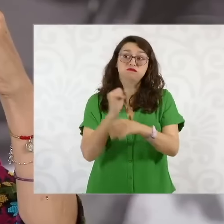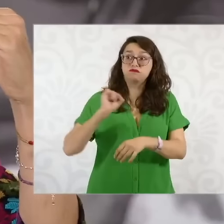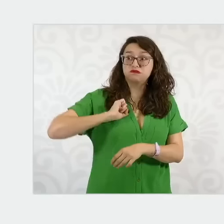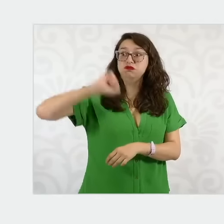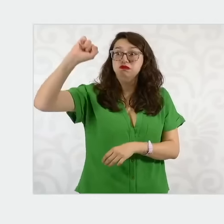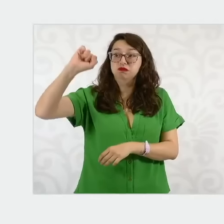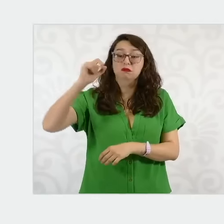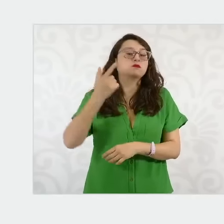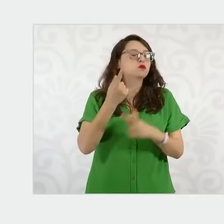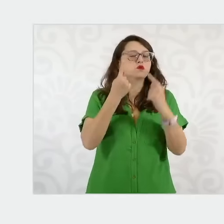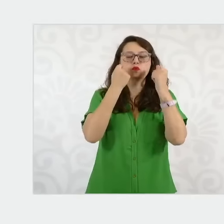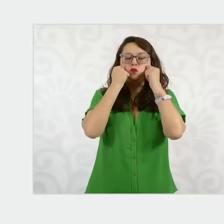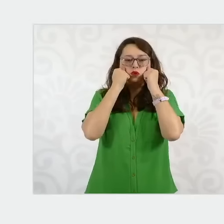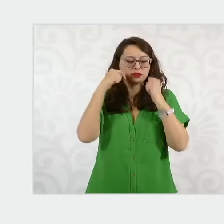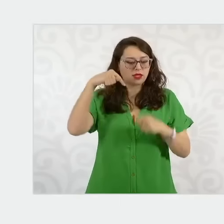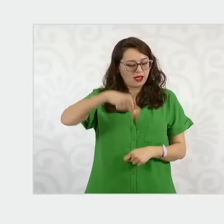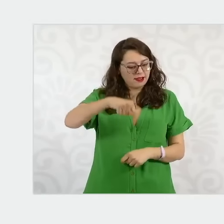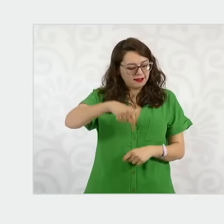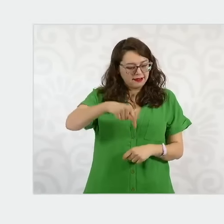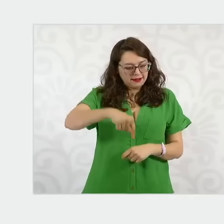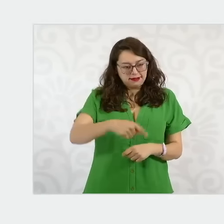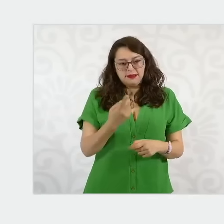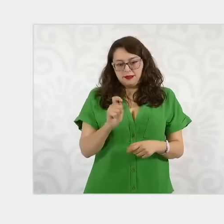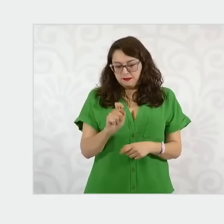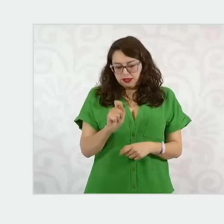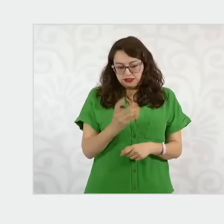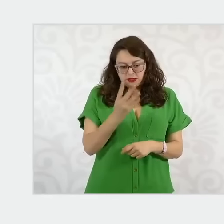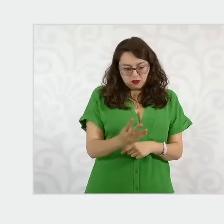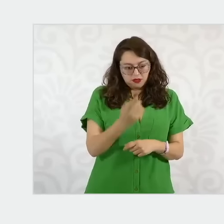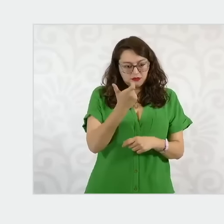¿Qué significa? que considerando la inflación del 24 al 25,